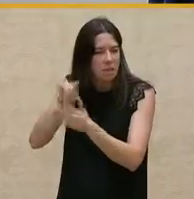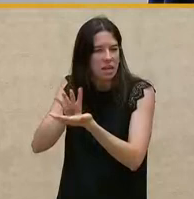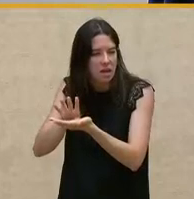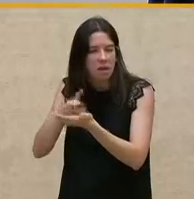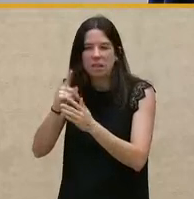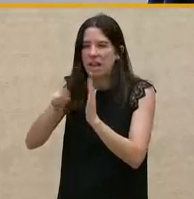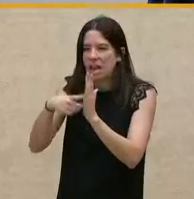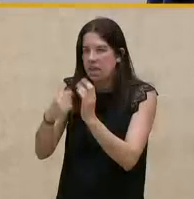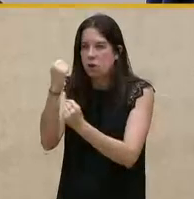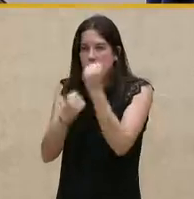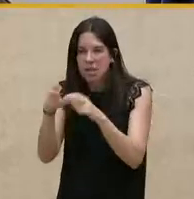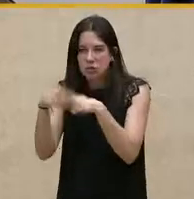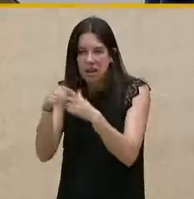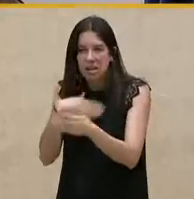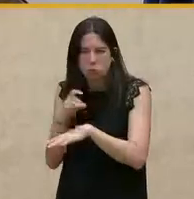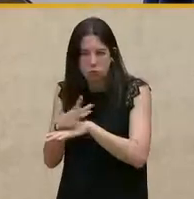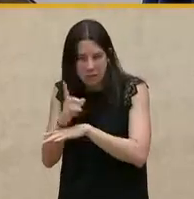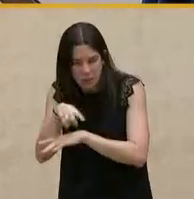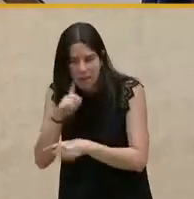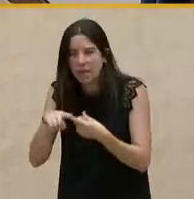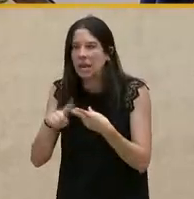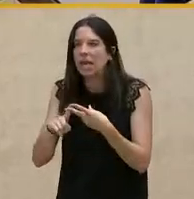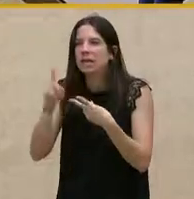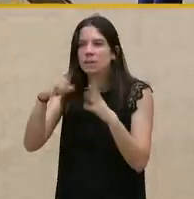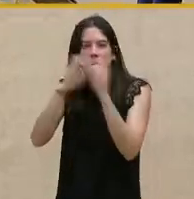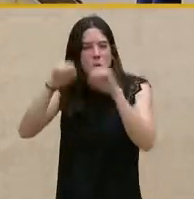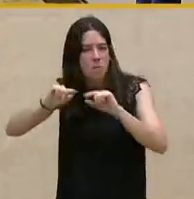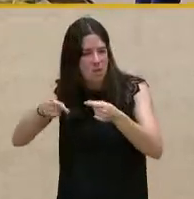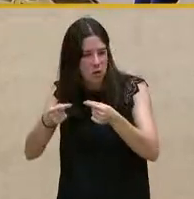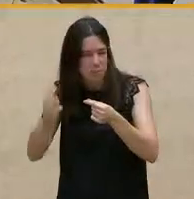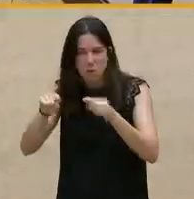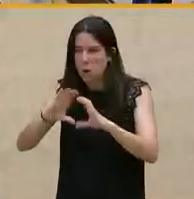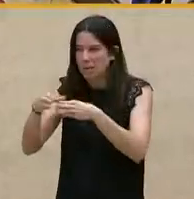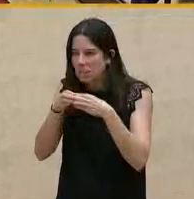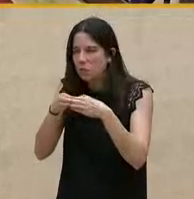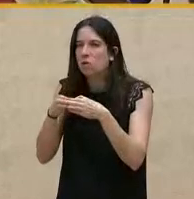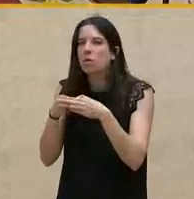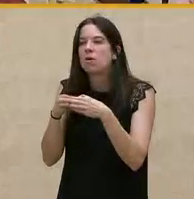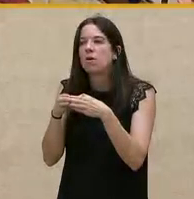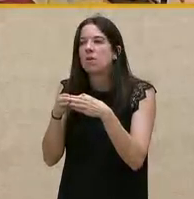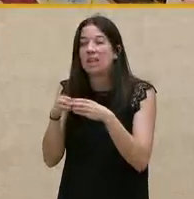Social, hay un convenio colectivo también, a impulsos de esta entidad que dice representar a